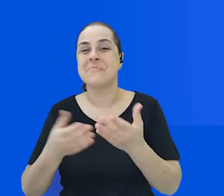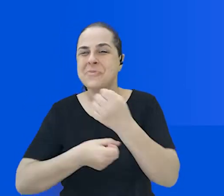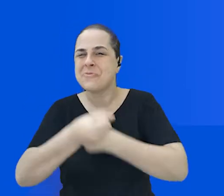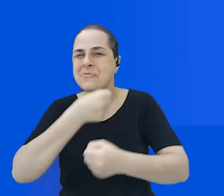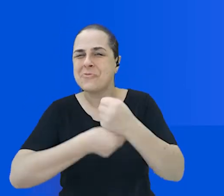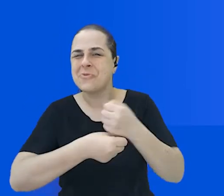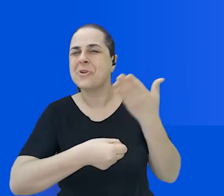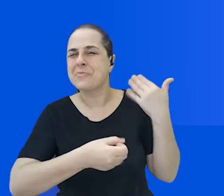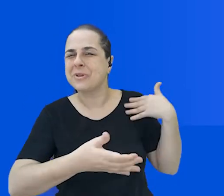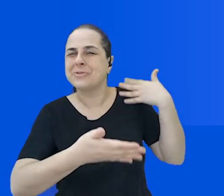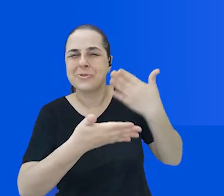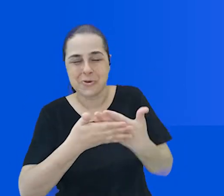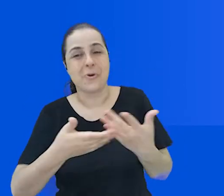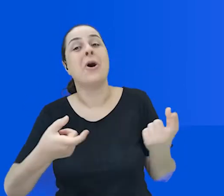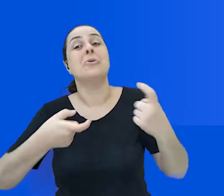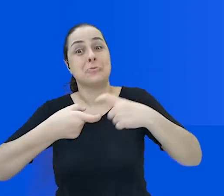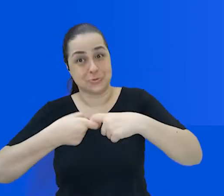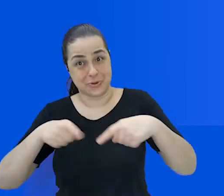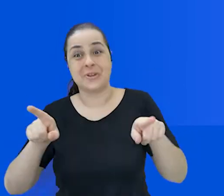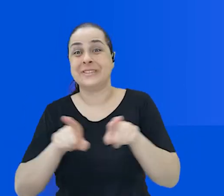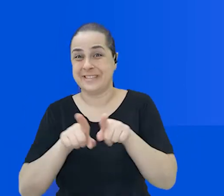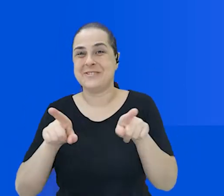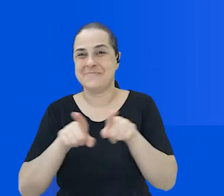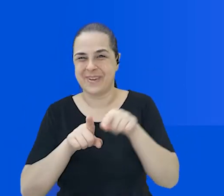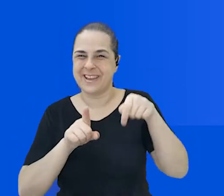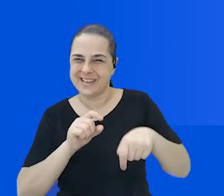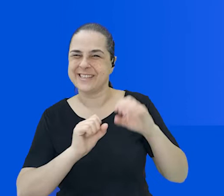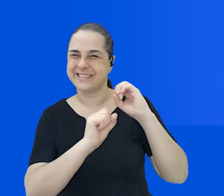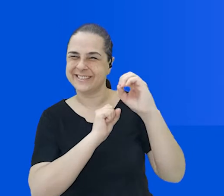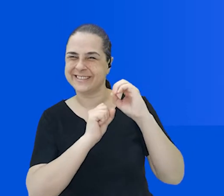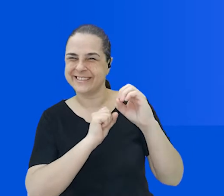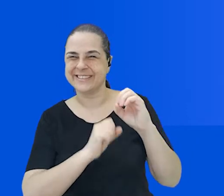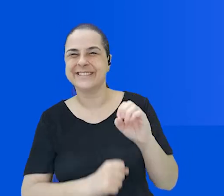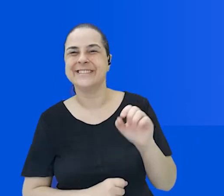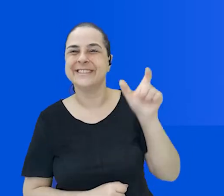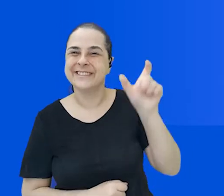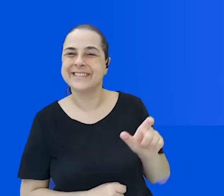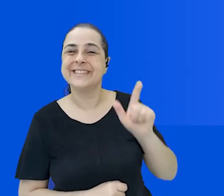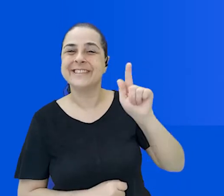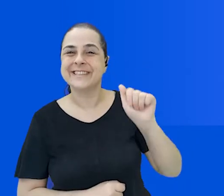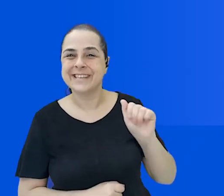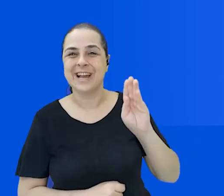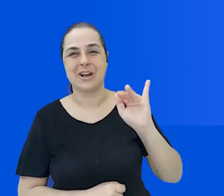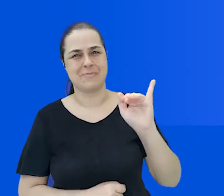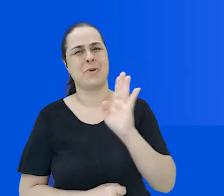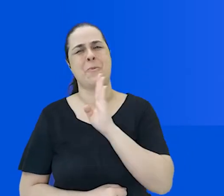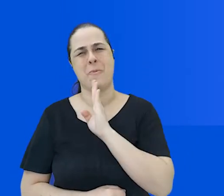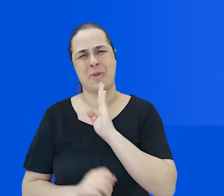que desde o ano passado virou sócia de Carlotas também. A Gabi já é bem conhecida por aqui.